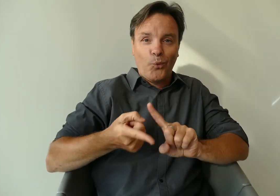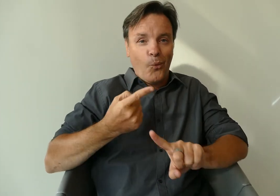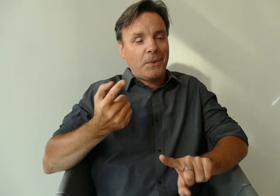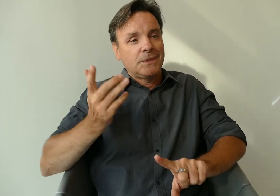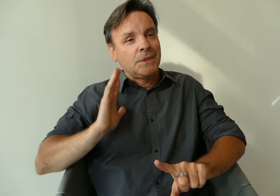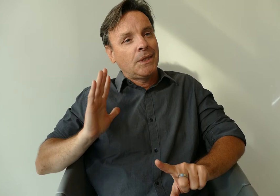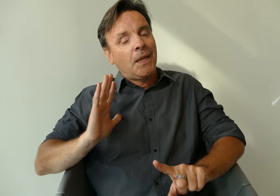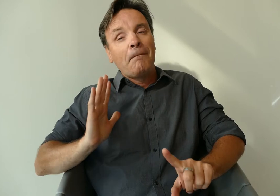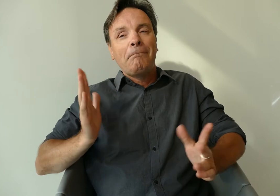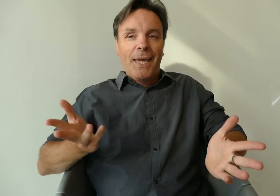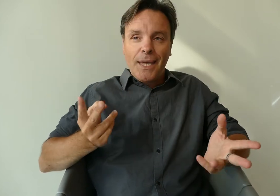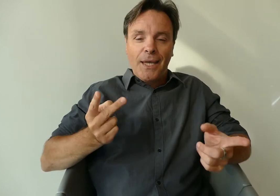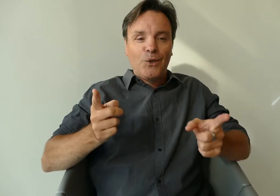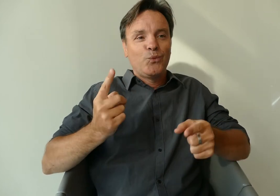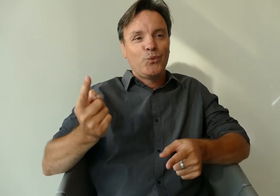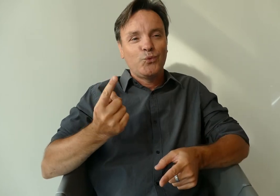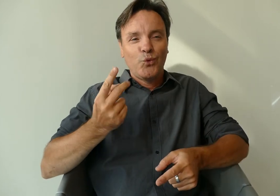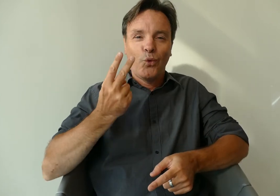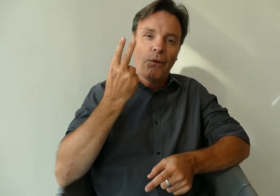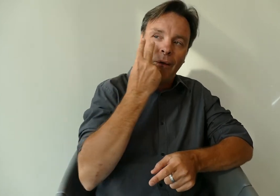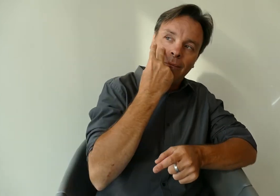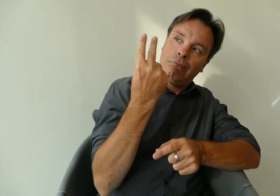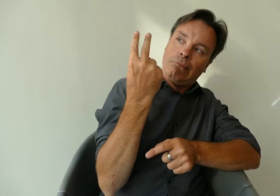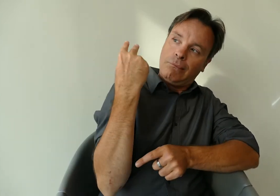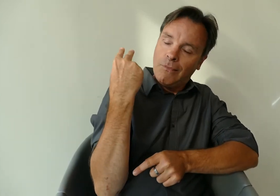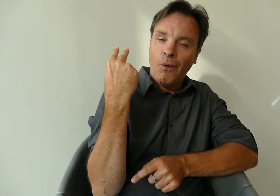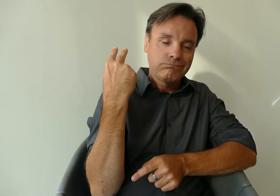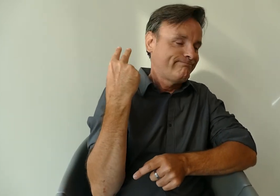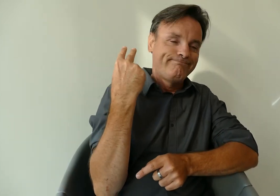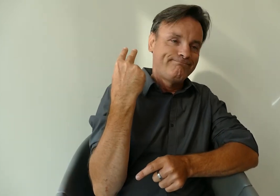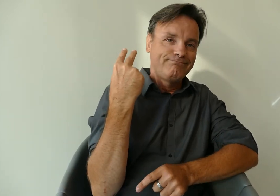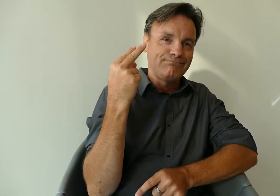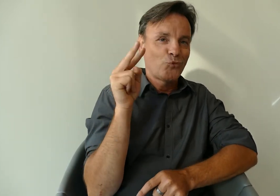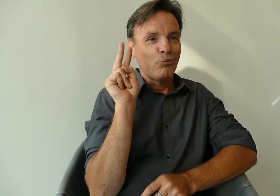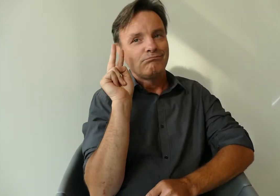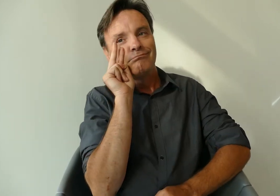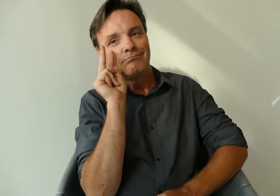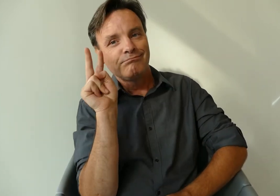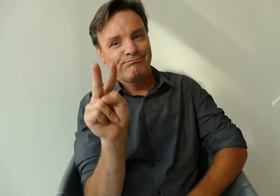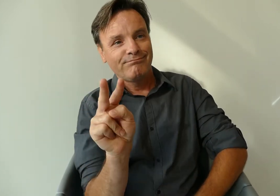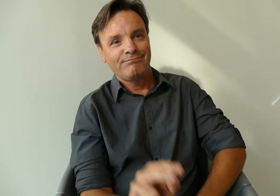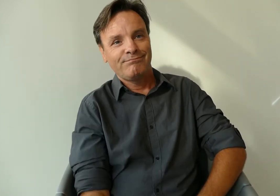Le passé est important mais y rester coincé ne nous aidera pas à avancer dans le futur.